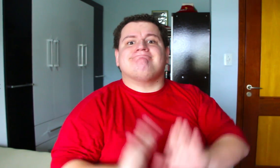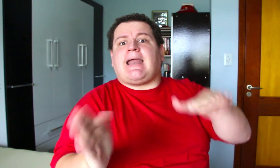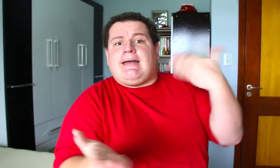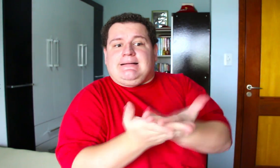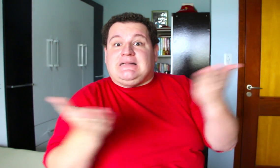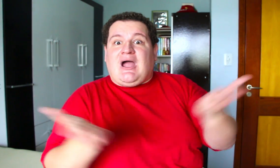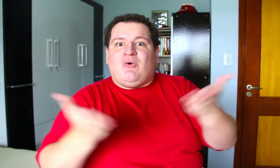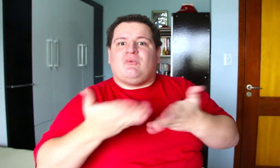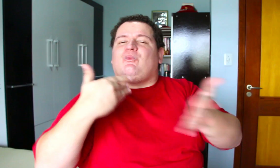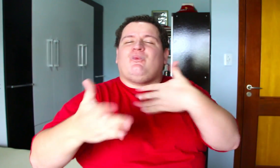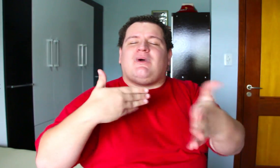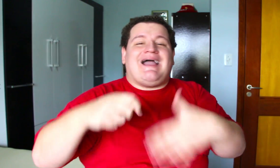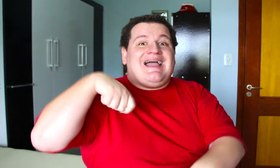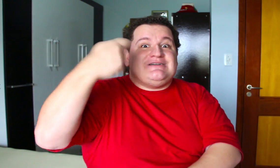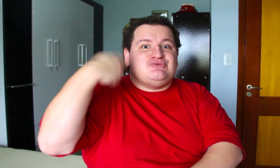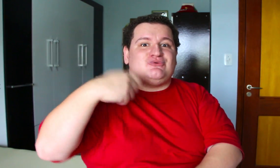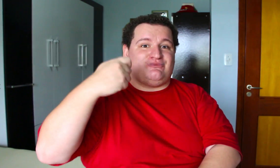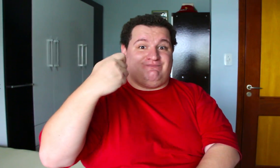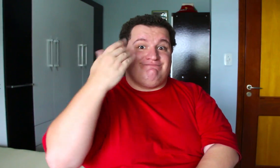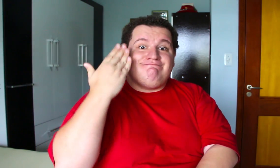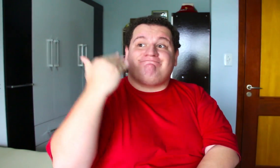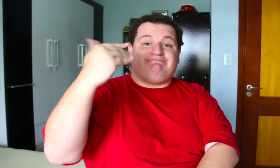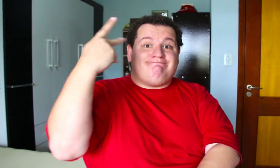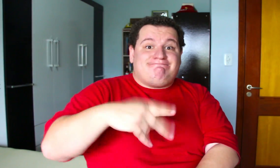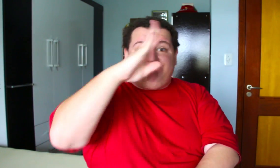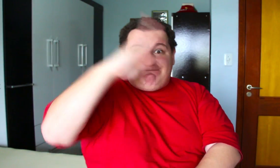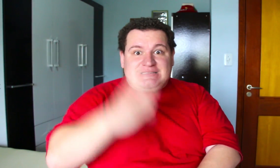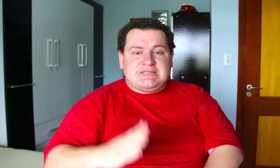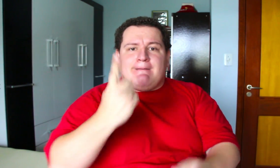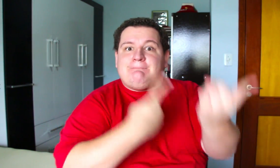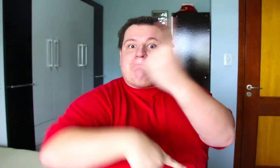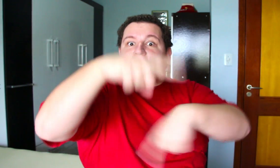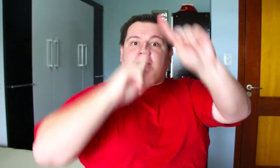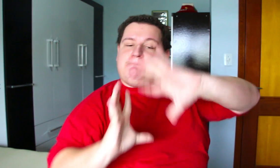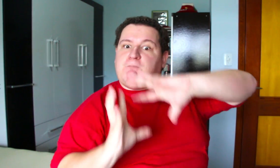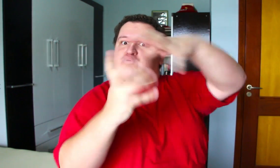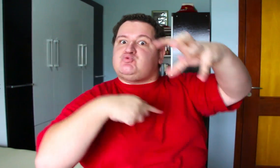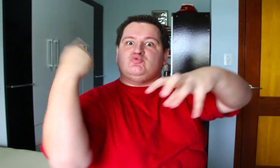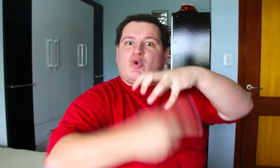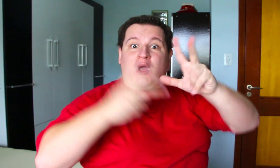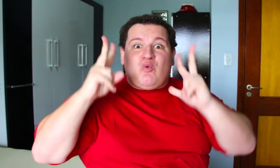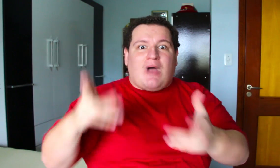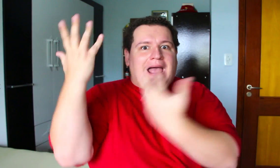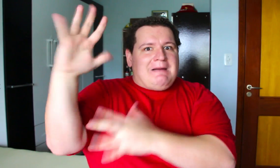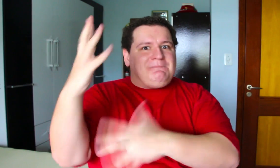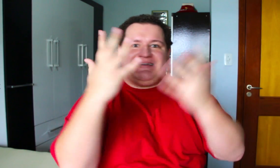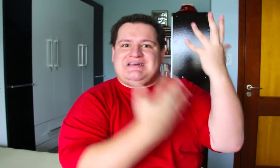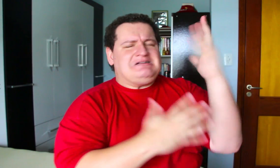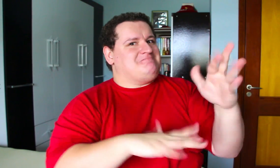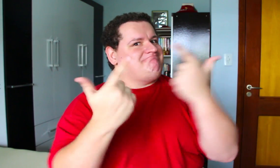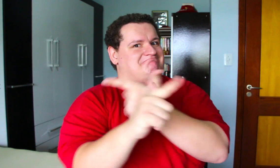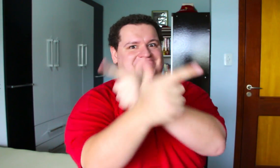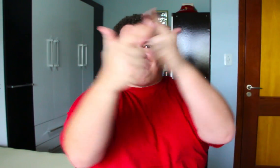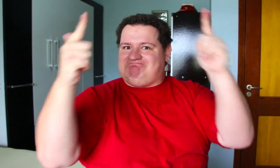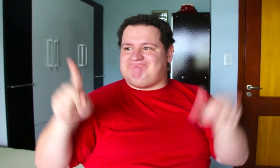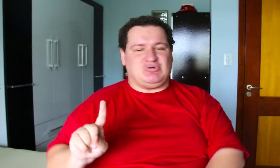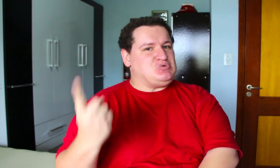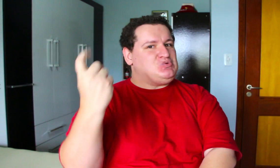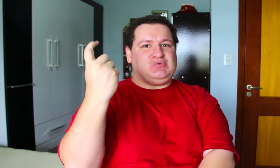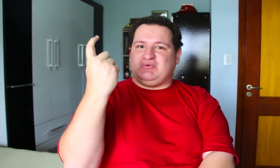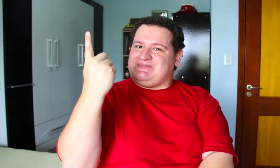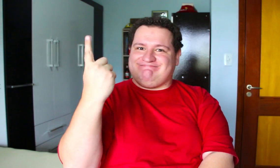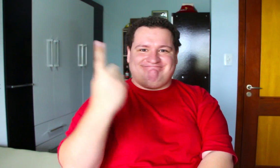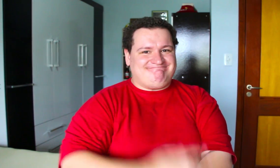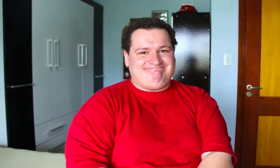Até hoje não tem artista brasileira tem que tanta fama internacional igual a Carmen Miranda.